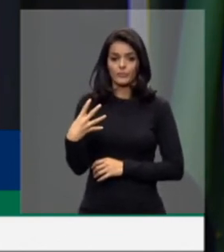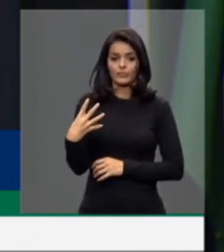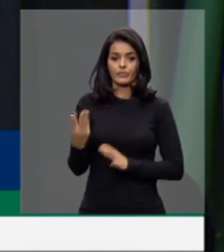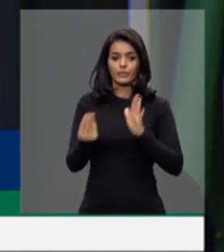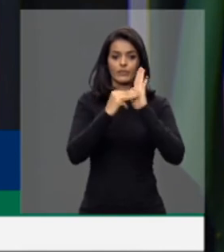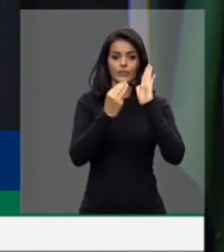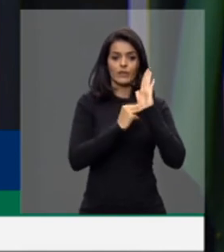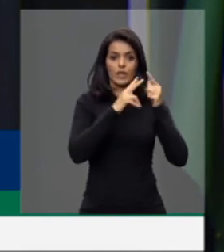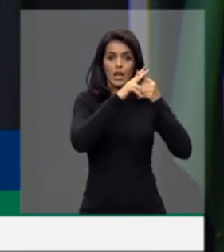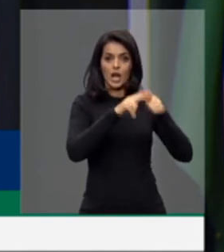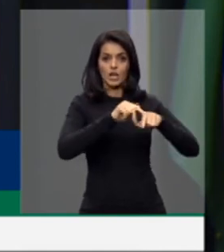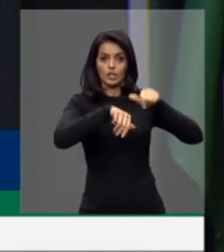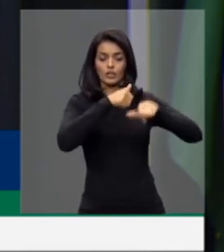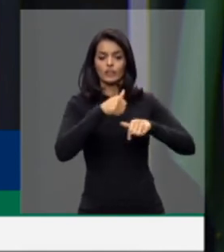IMPACTO CELEBRADOS, POR ISSO